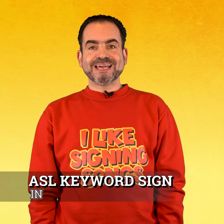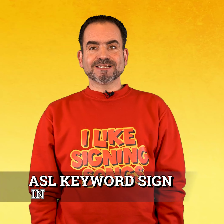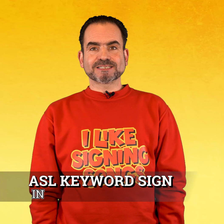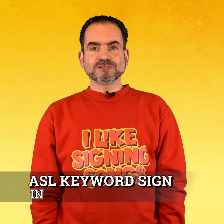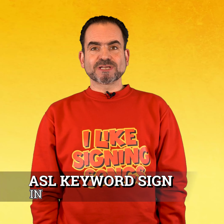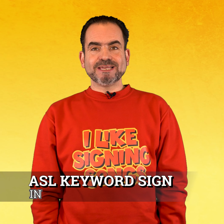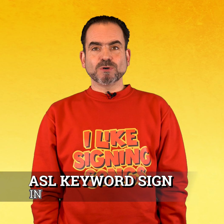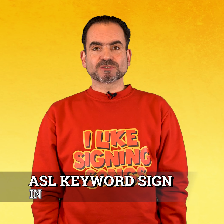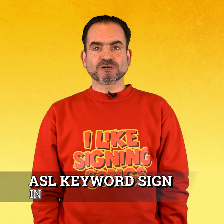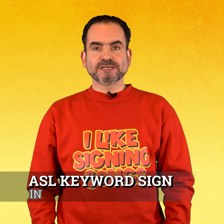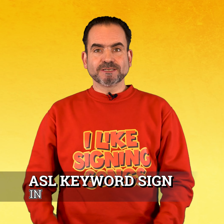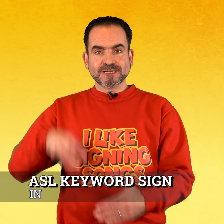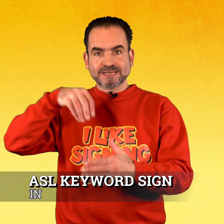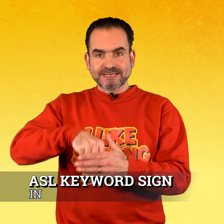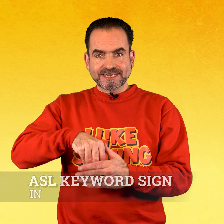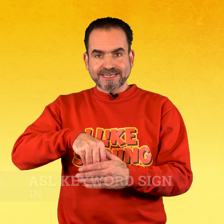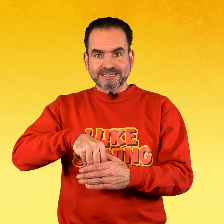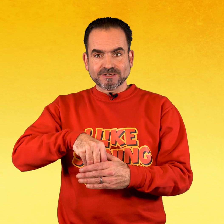ASL key word sign in.